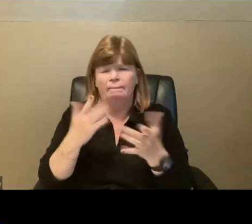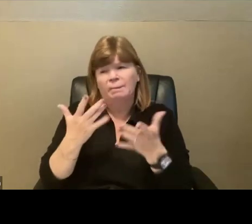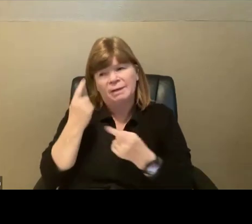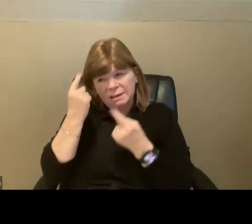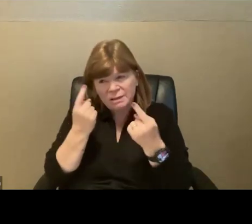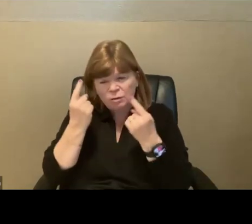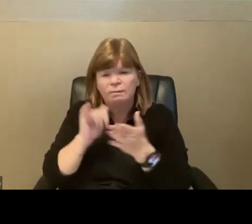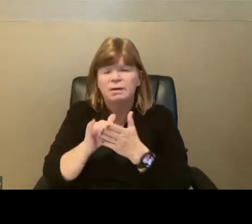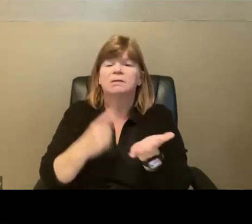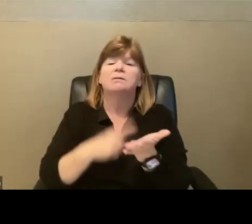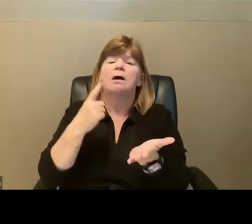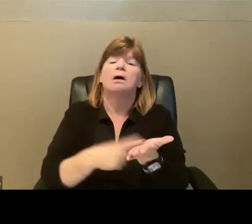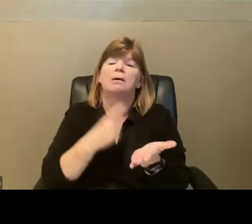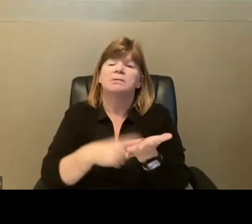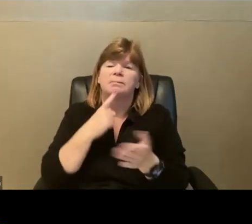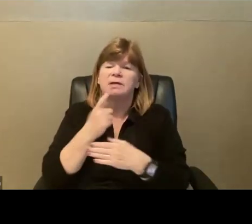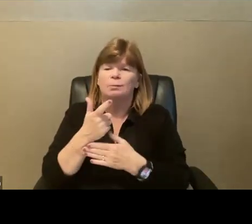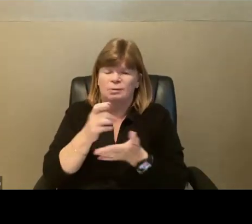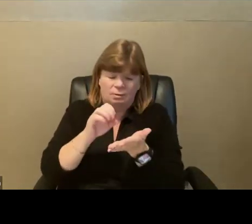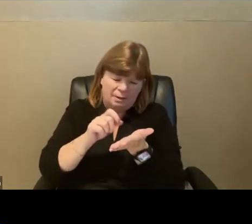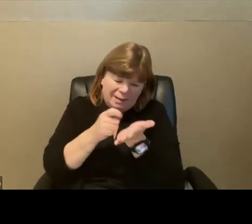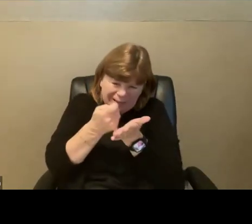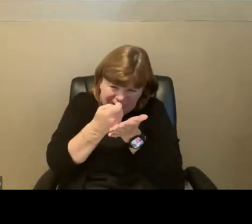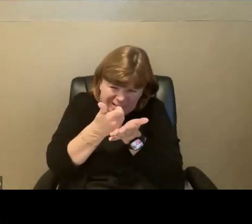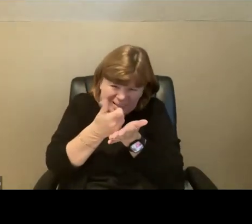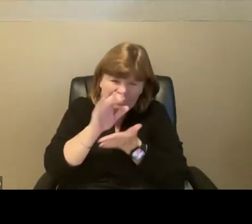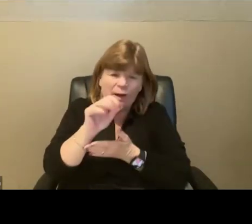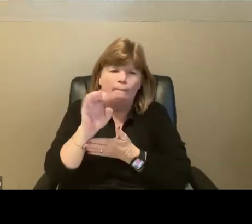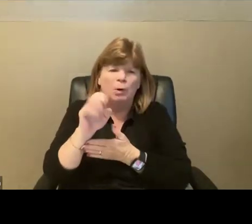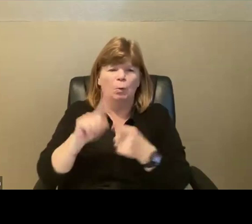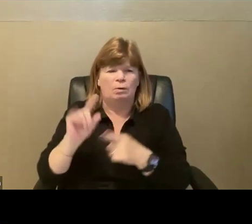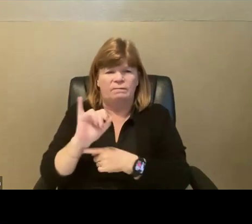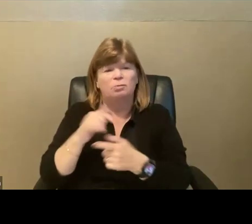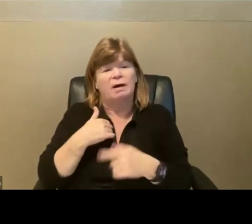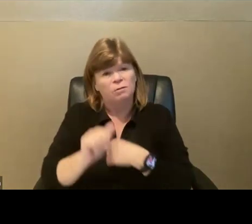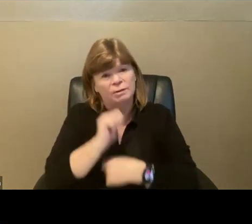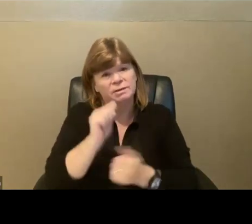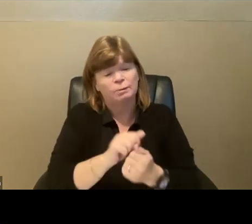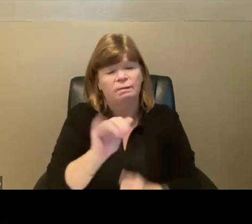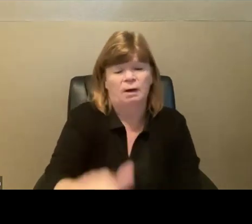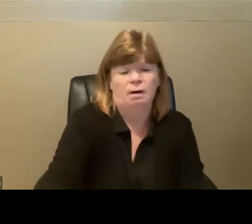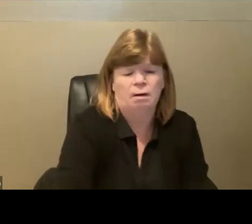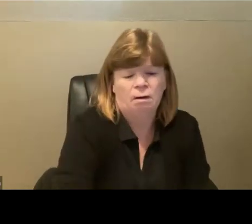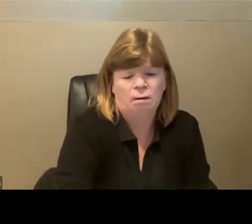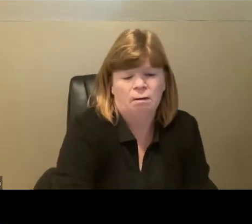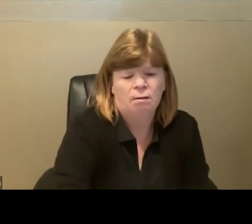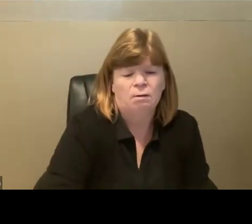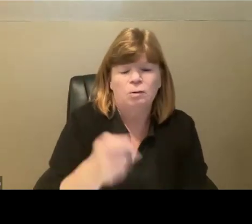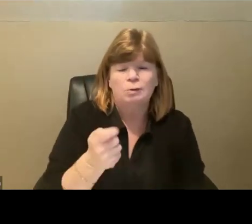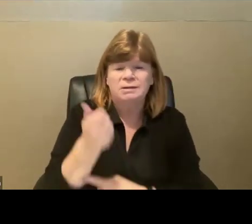A veces sacan ese trozo de hueso con la infección dentro. Hay riesgos con eso. Si sacas ese hueso con la infección dentro, eso puede